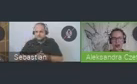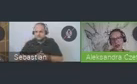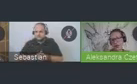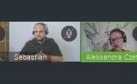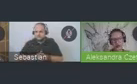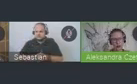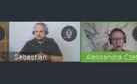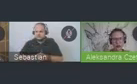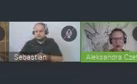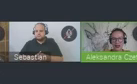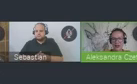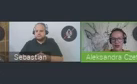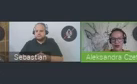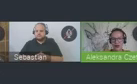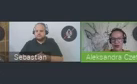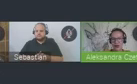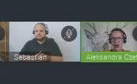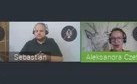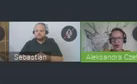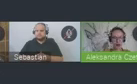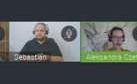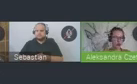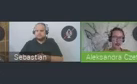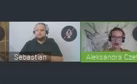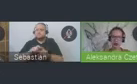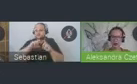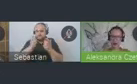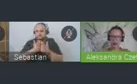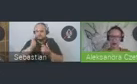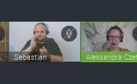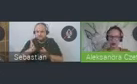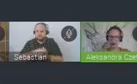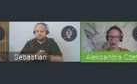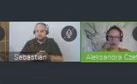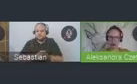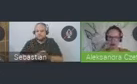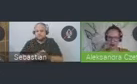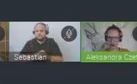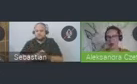Więc wszystko będzie dostępne. Nie słychać mnie? - PROWADZĄCA: Słychać.